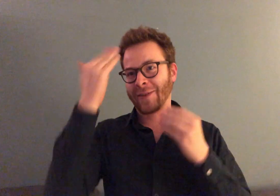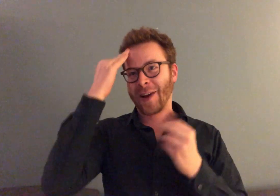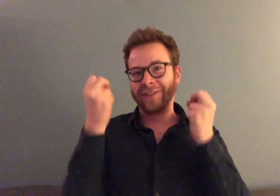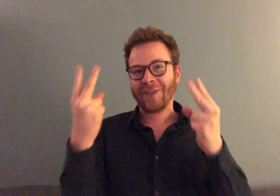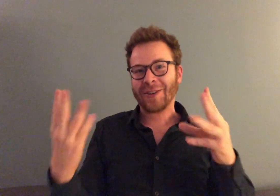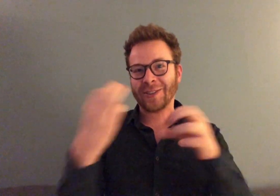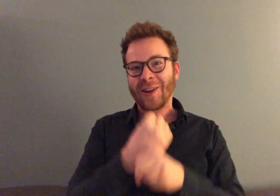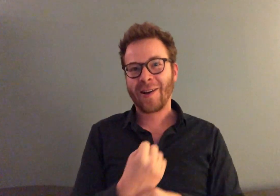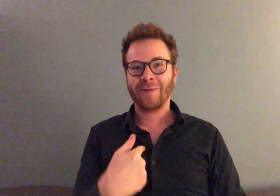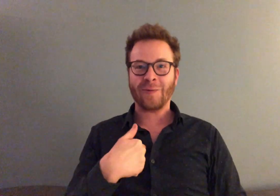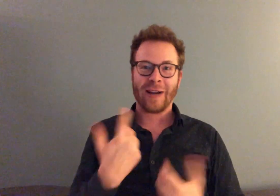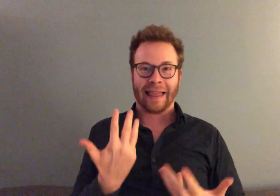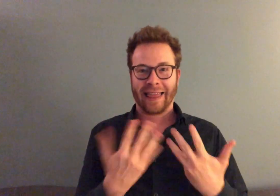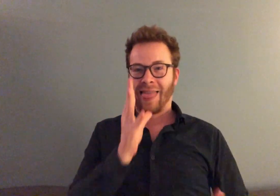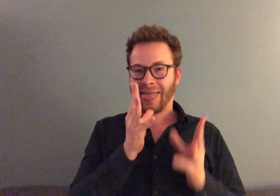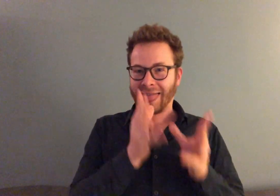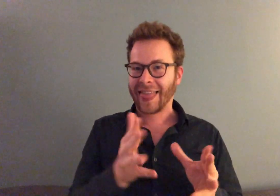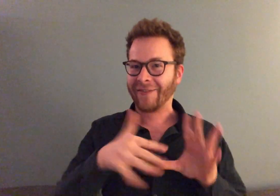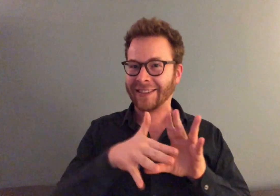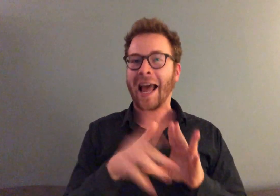Il faut savoir vivre ensemble et moi je détestais faire la vaisselle.